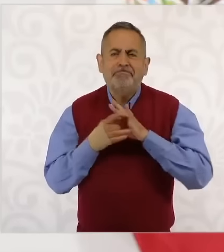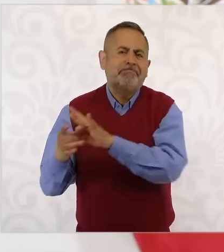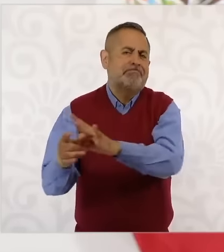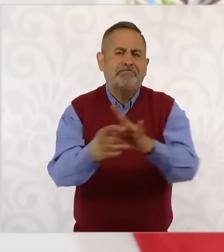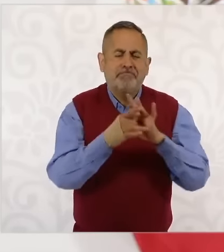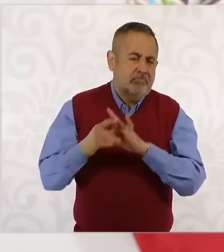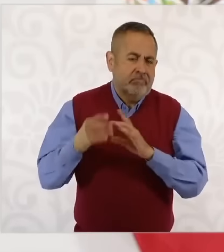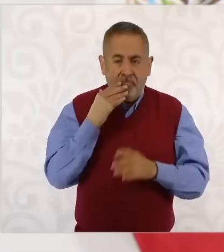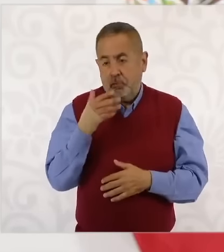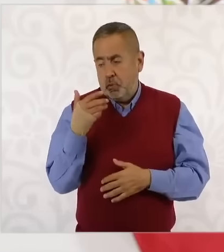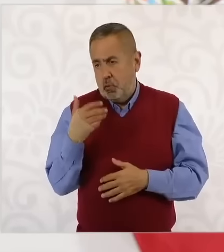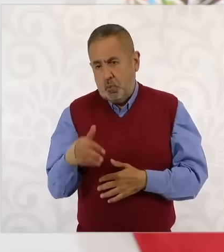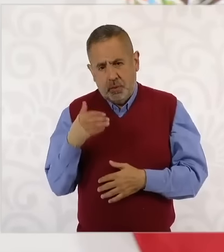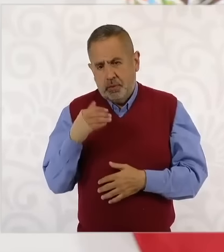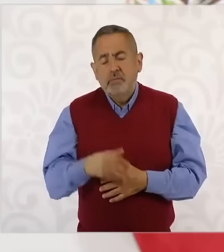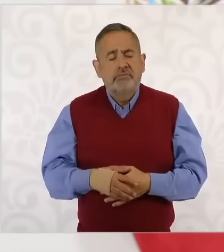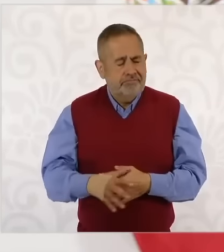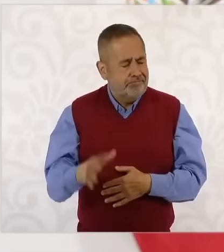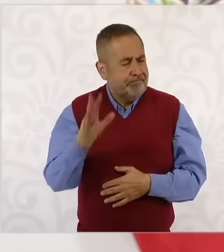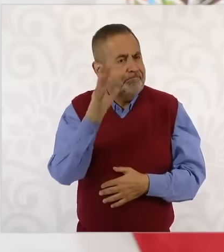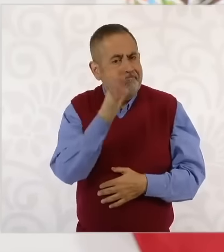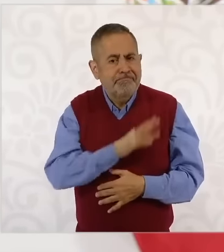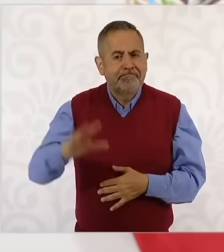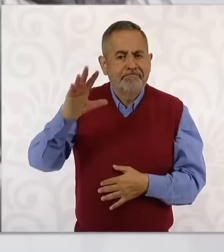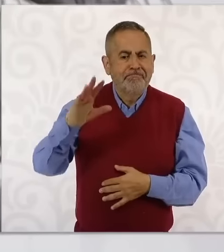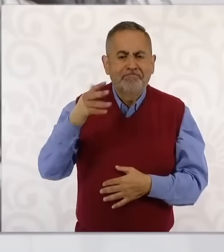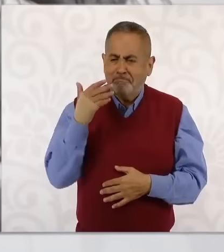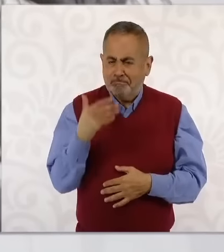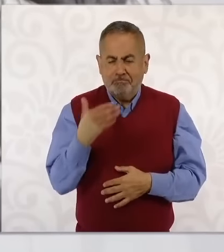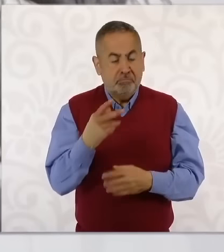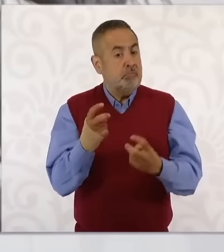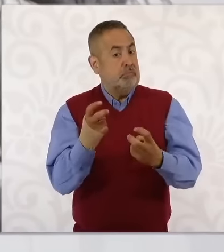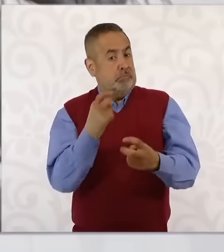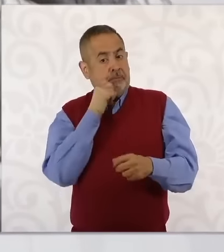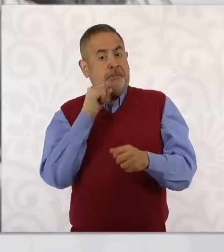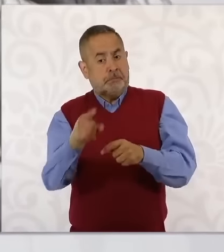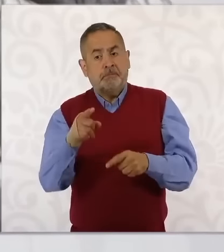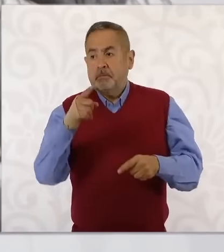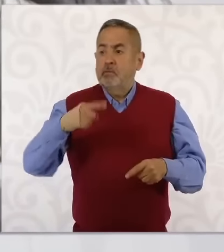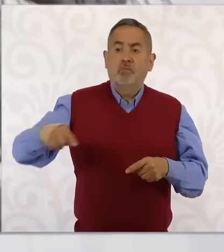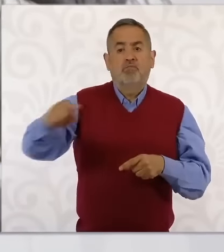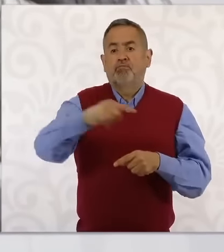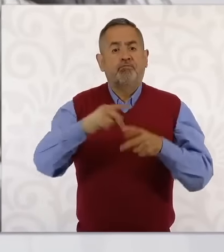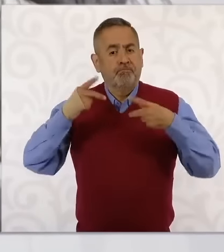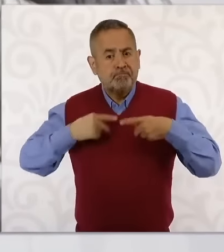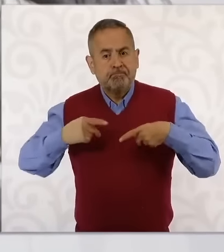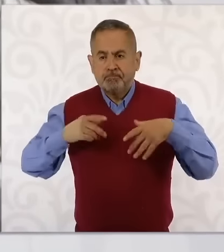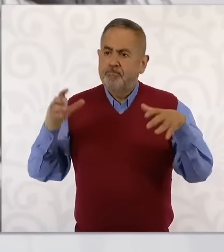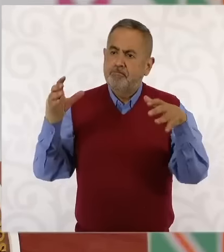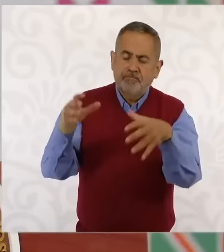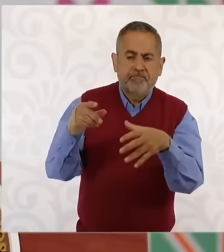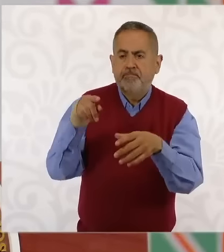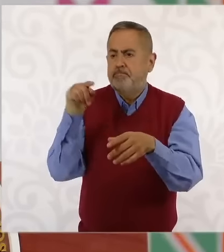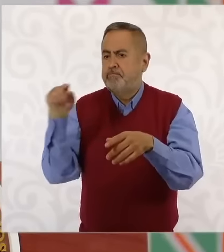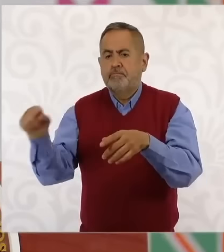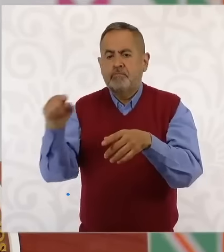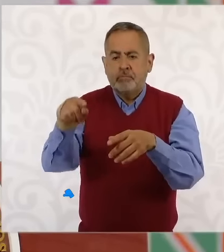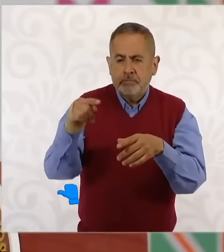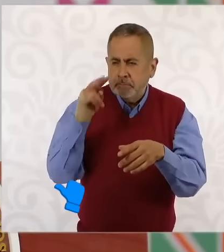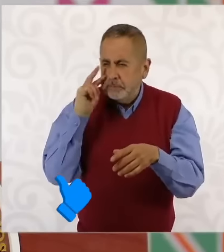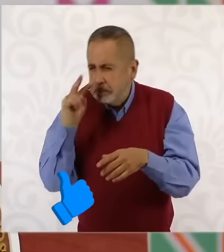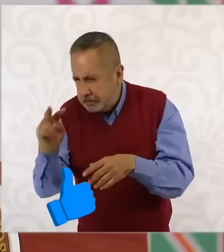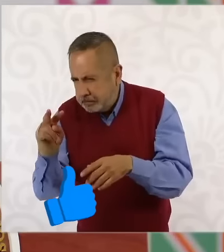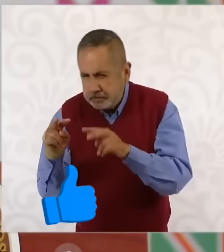eso es algo extraordinario y por supuesto que toda situación en la que uno, como esta situación pues